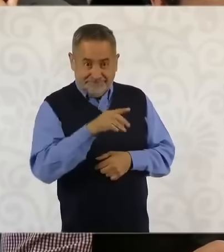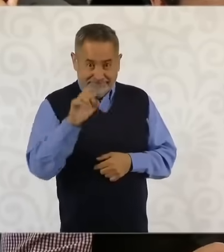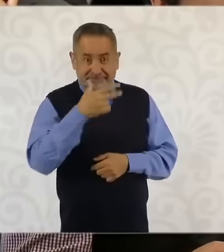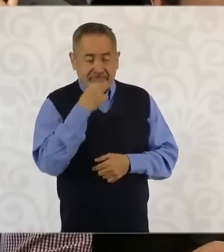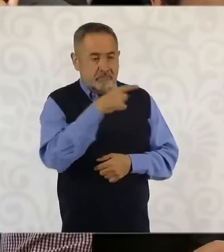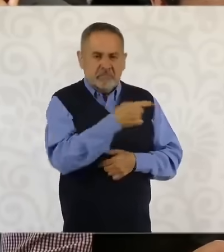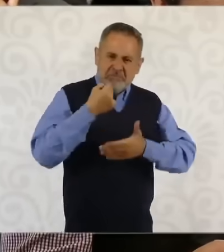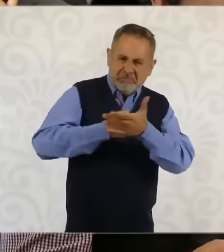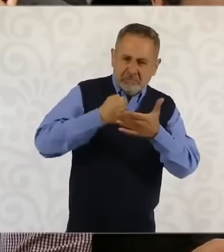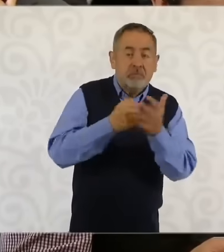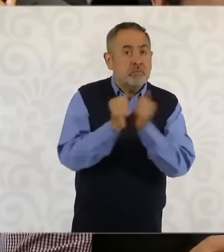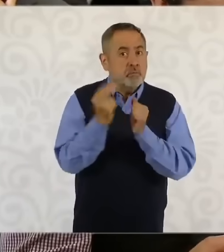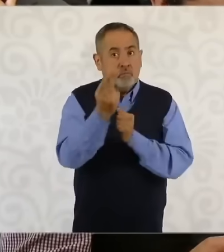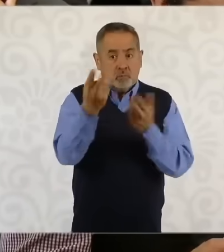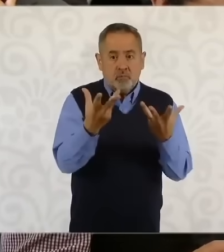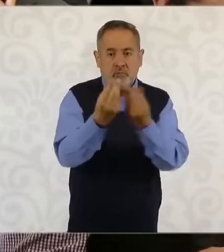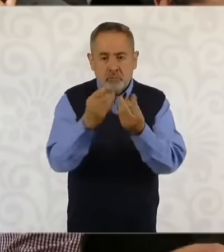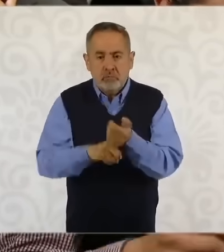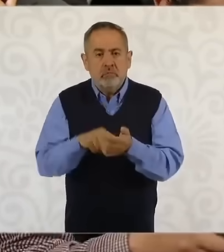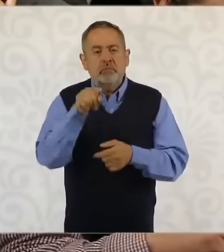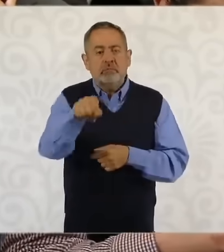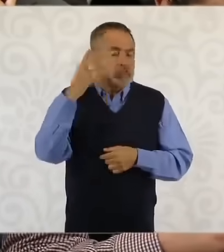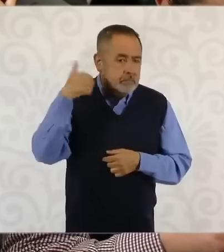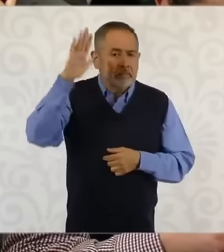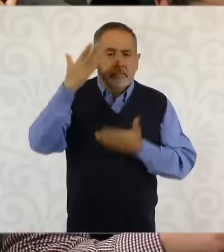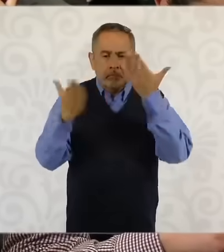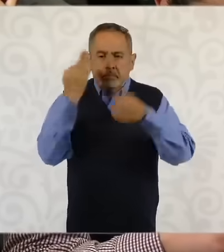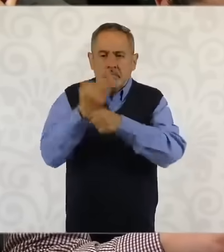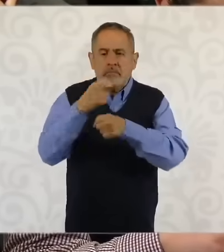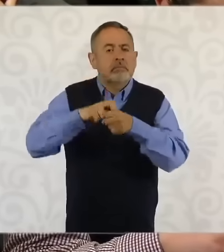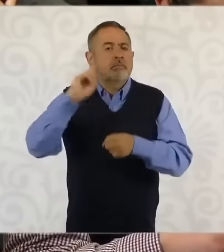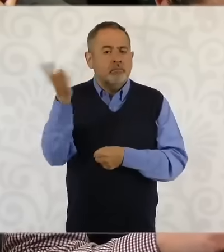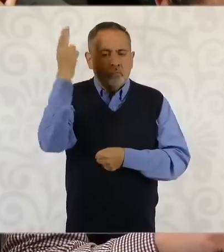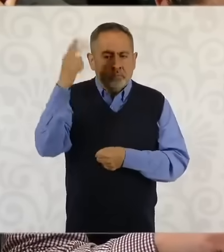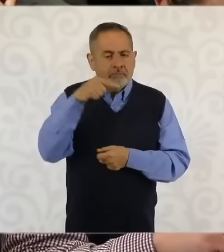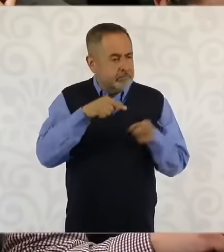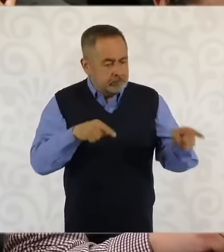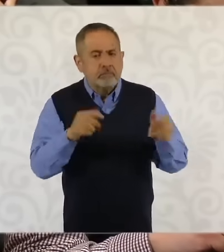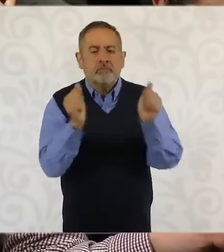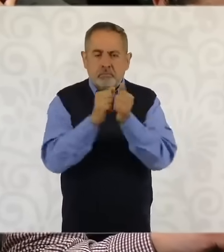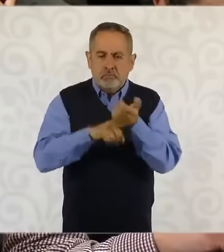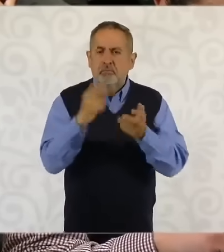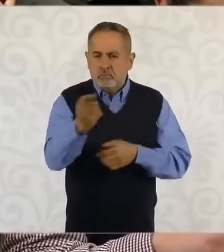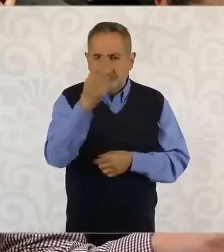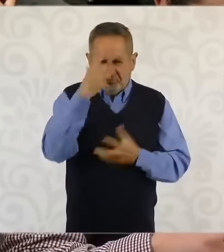lucha con usted en cuando eran estudiantes en la UNAM con usted cuando usted andaba en esas